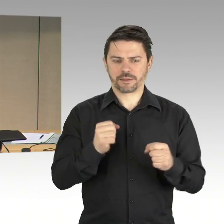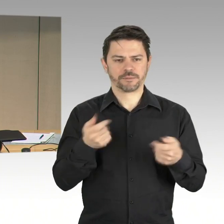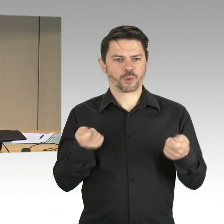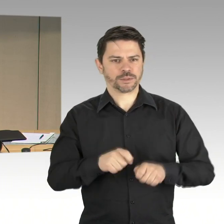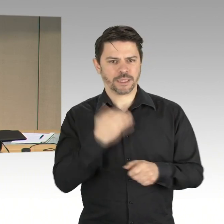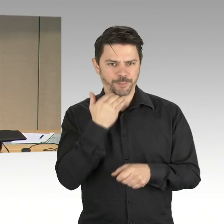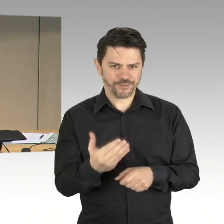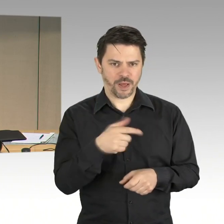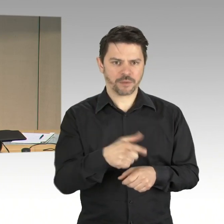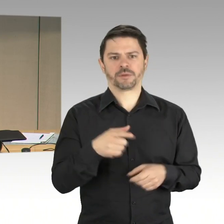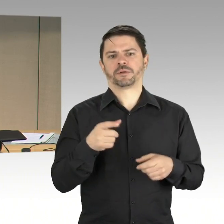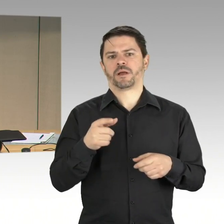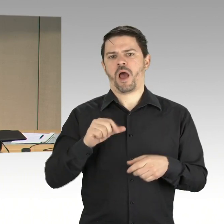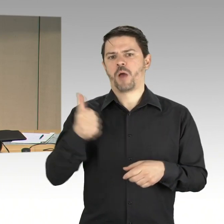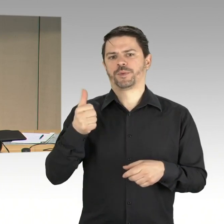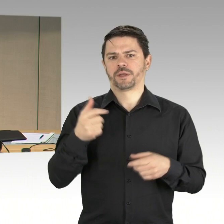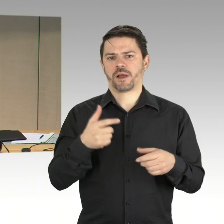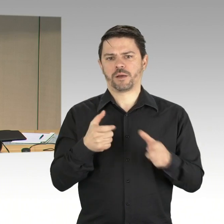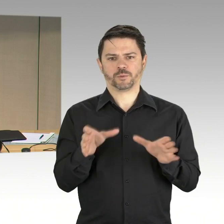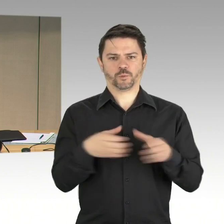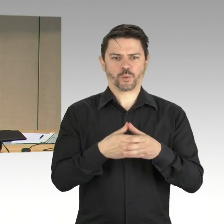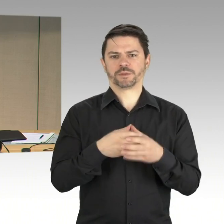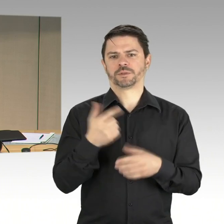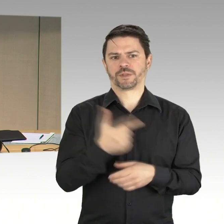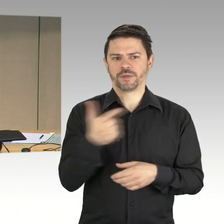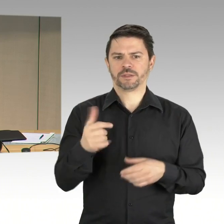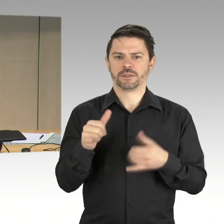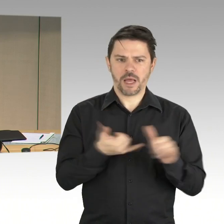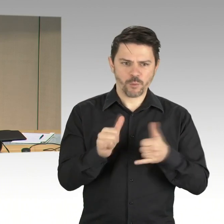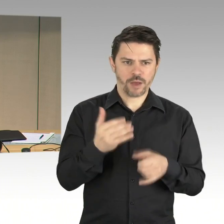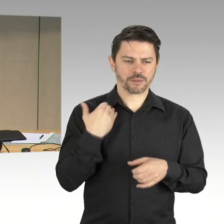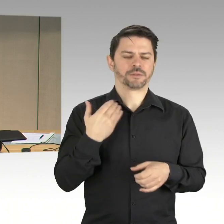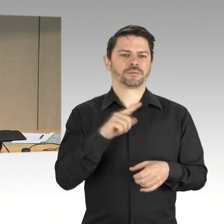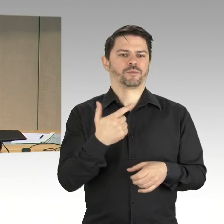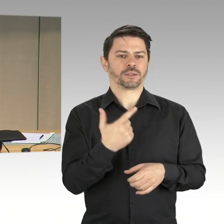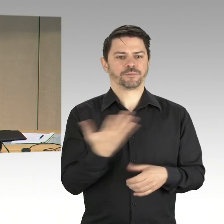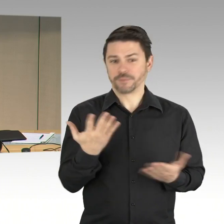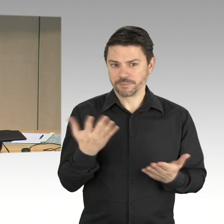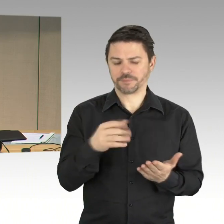Ich eröffne die zweite Lesung der Gesetzesvorlage. Ich rufe auf die Überschrift, die Einleitung sowie die Artikel 1 bis 4